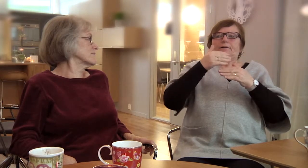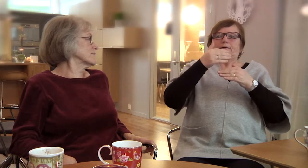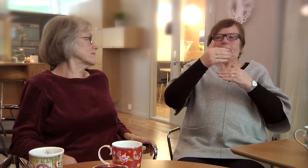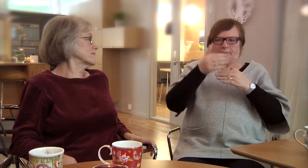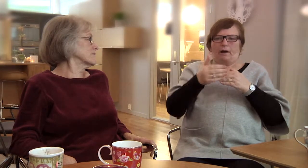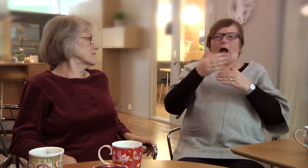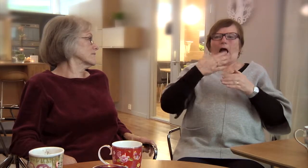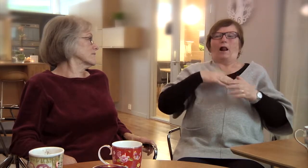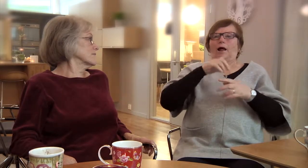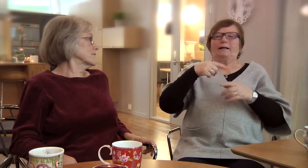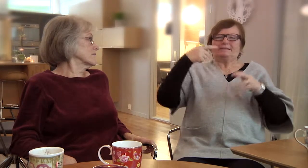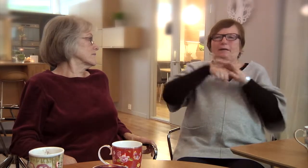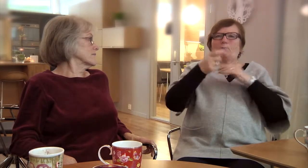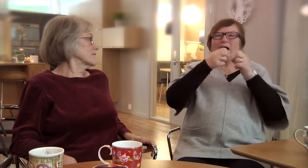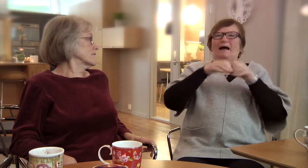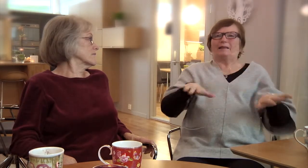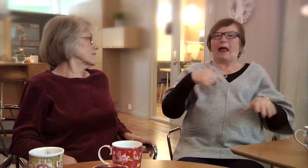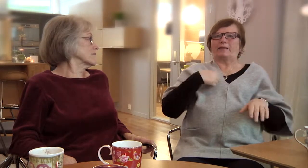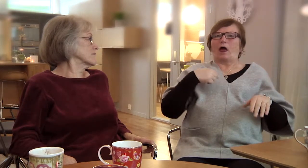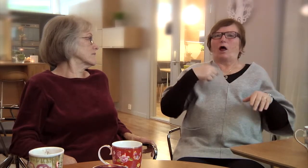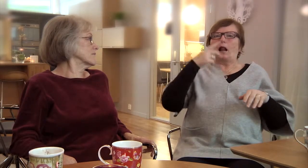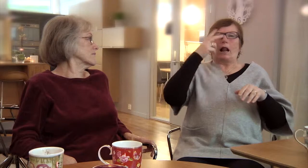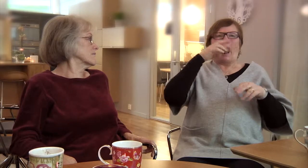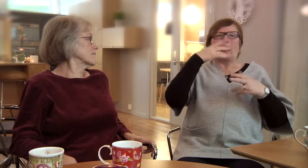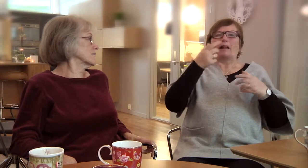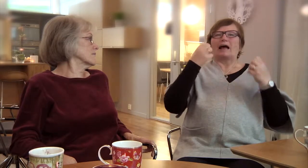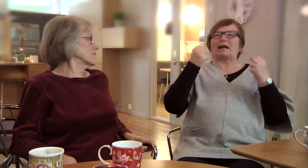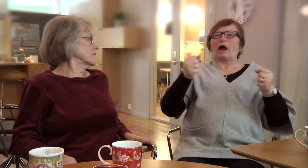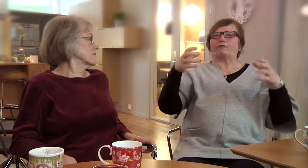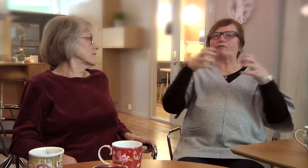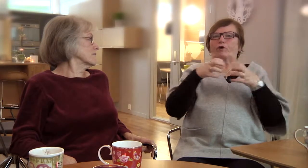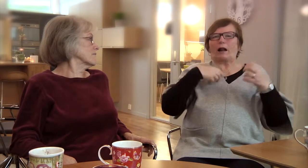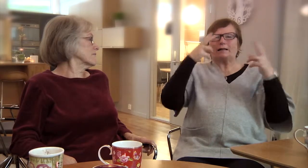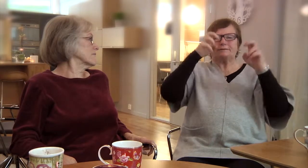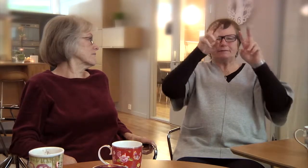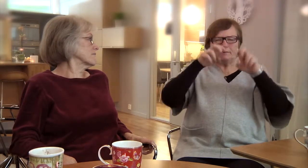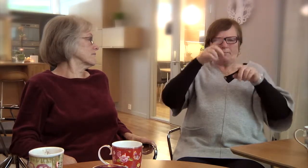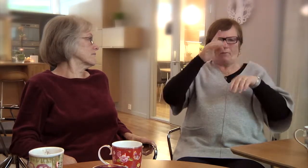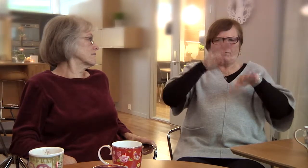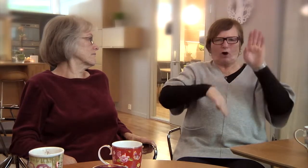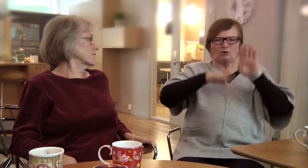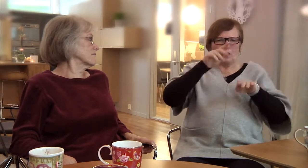Etter hvert gikk jeg på Internett for å finne informasjon fra Kreftforeningen.